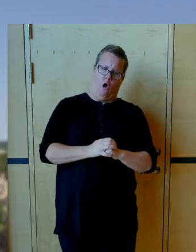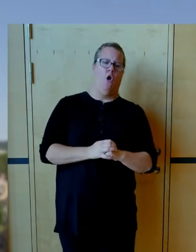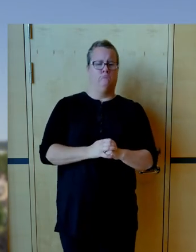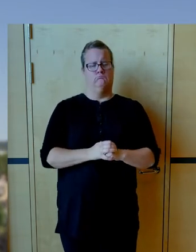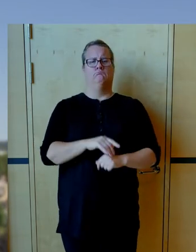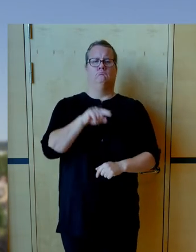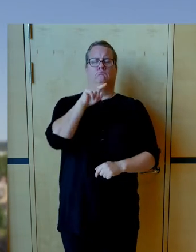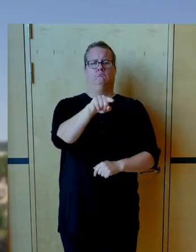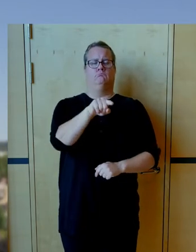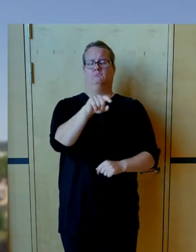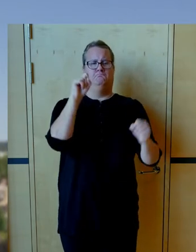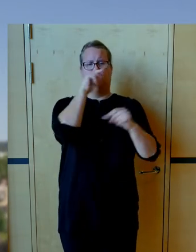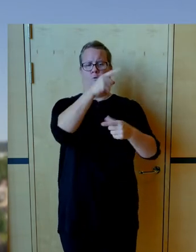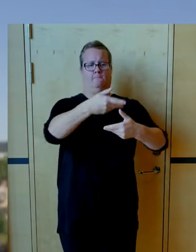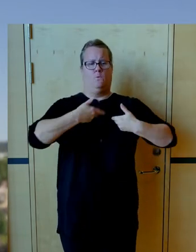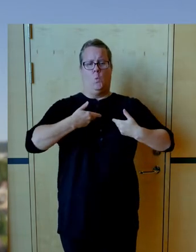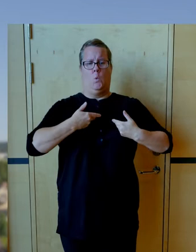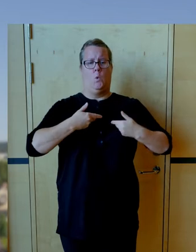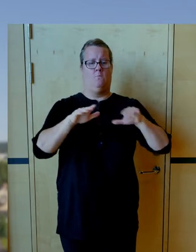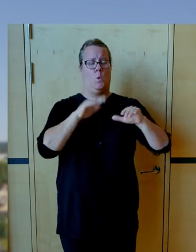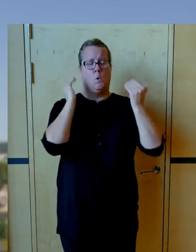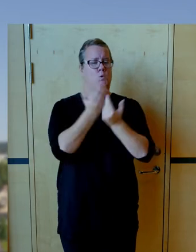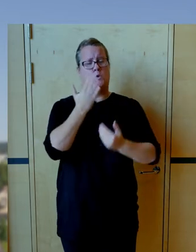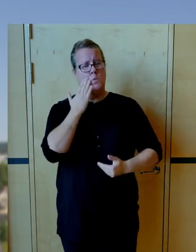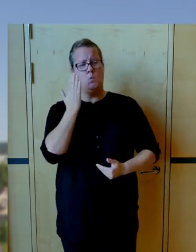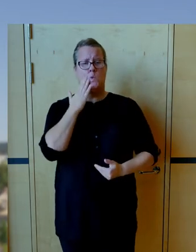Vi inte kan erbjuda dig vård och omsorgsboende Och